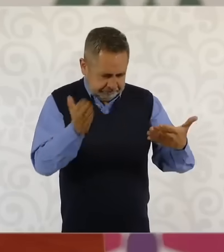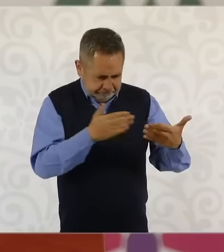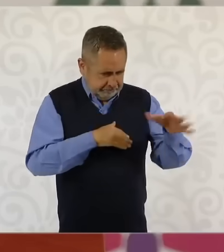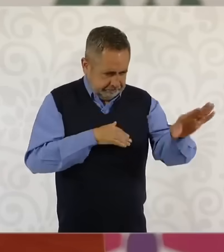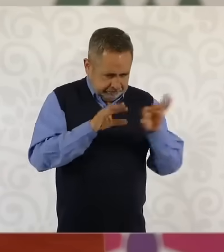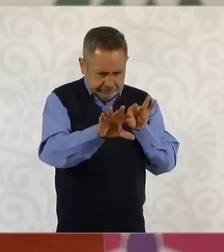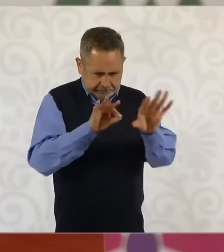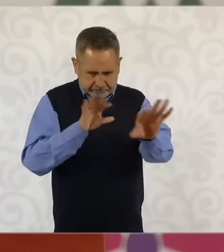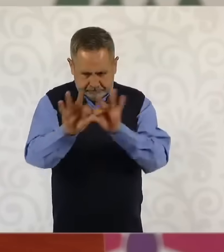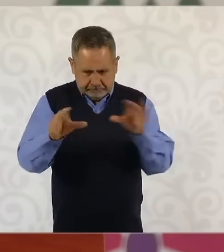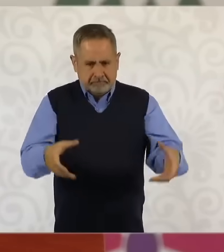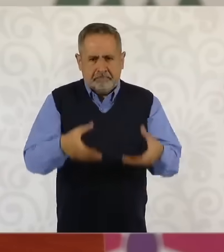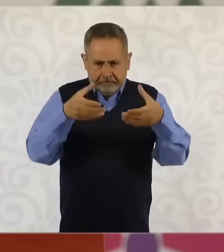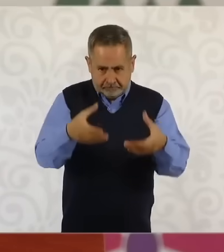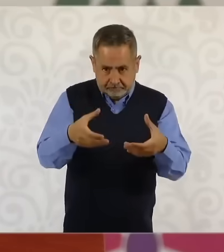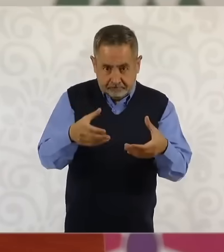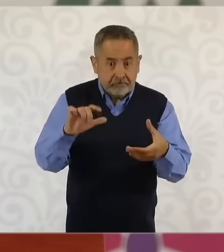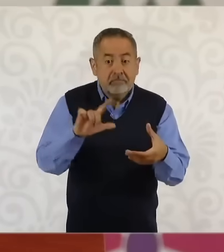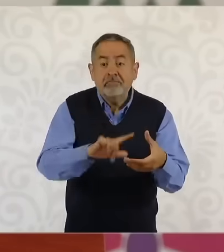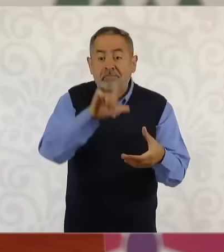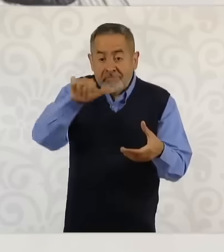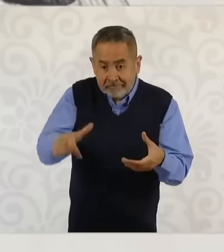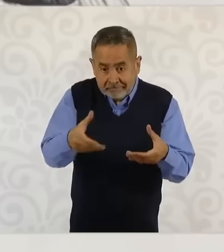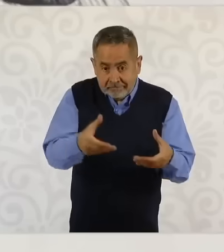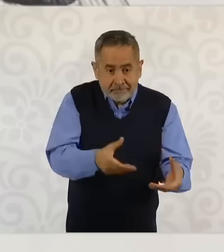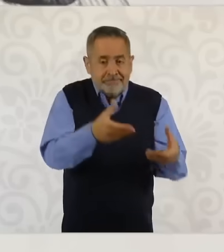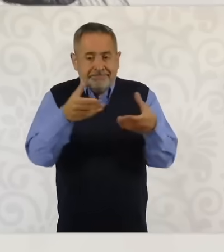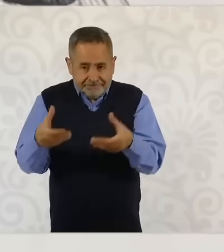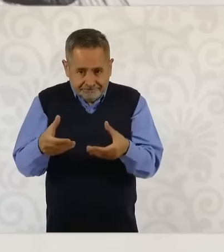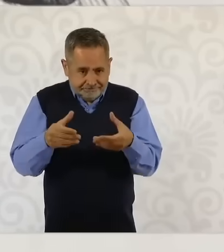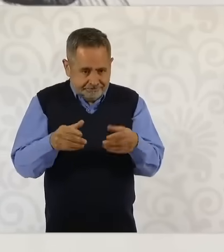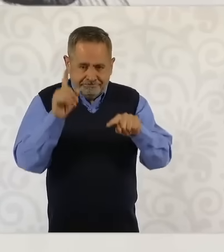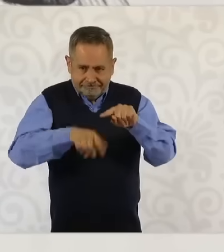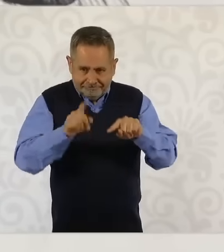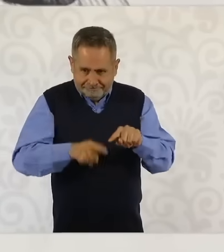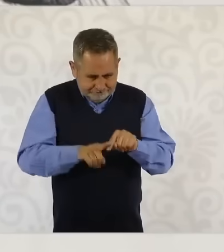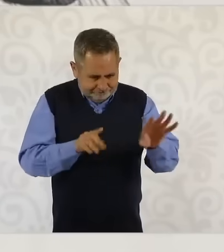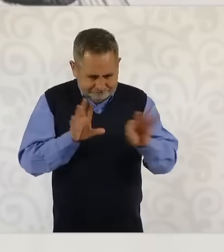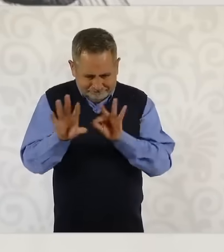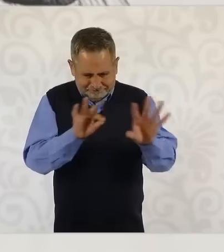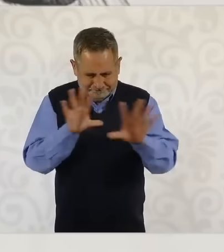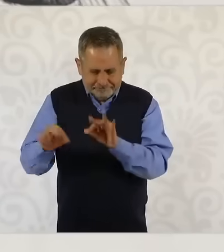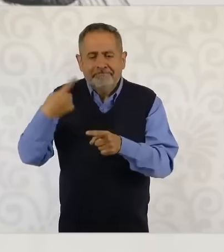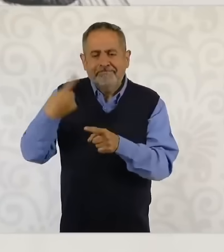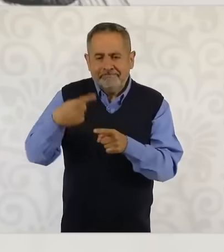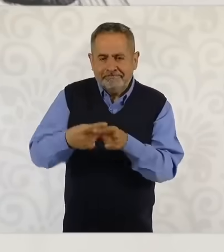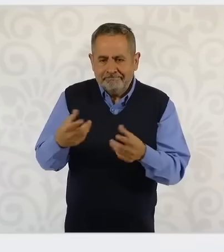y después de esa primera selección se hizo otra selección para ver quiénes iban a participar